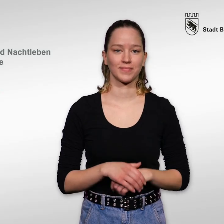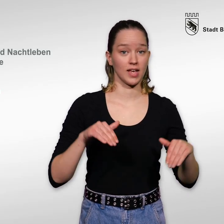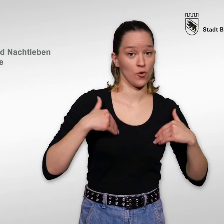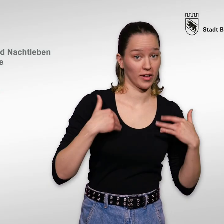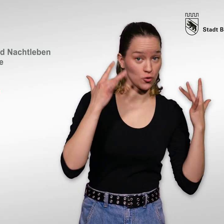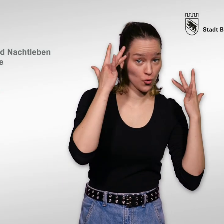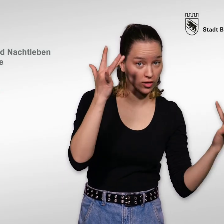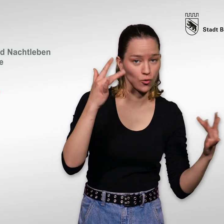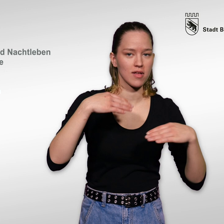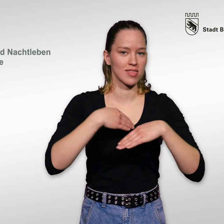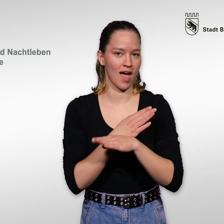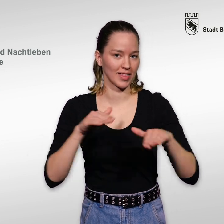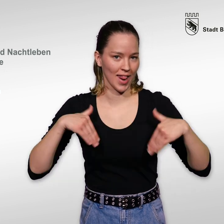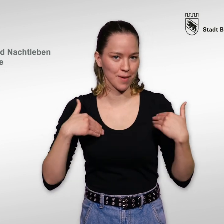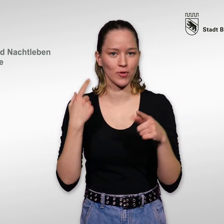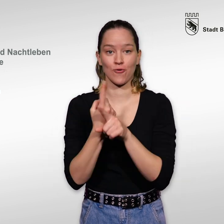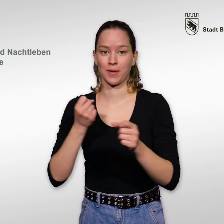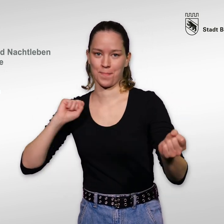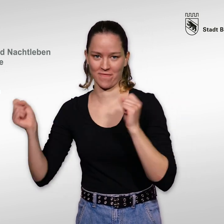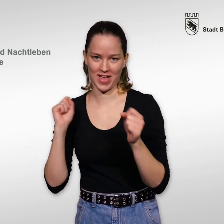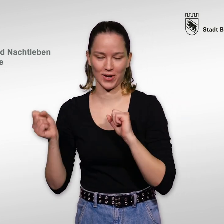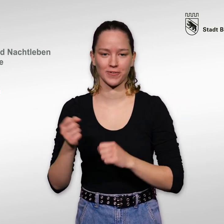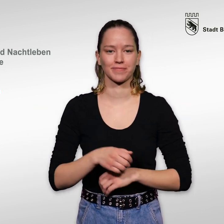Jugendkultur, Nachtleben und Bewegung